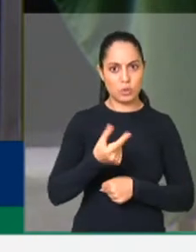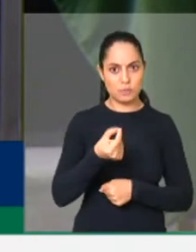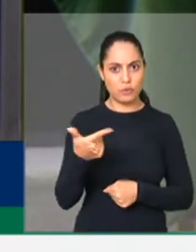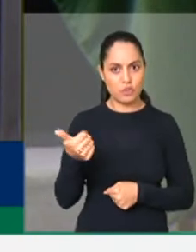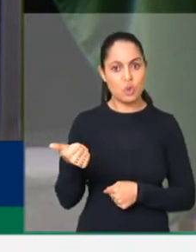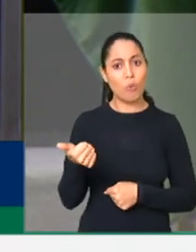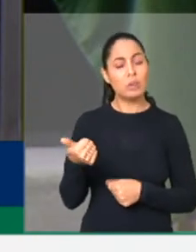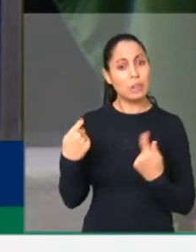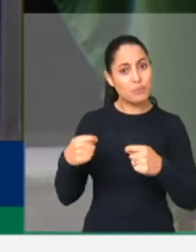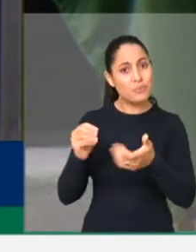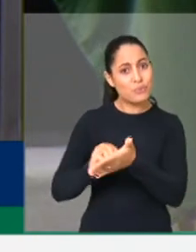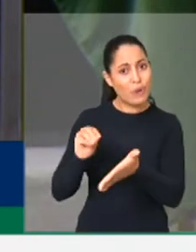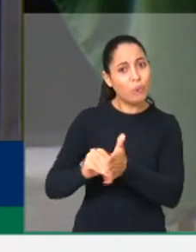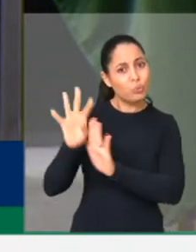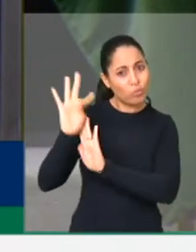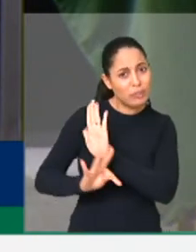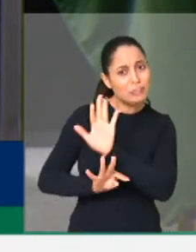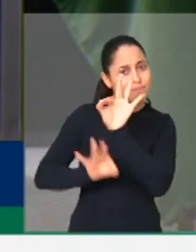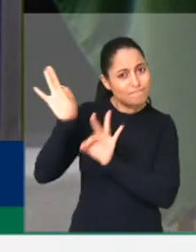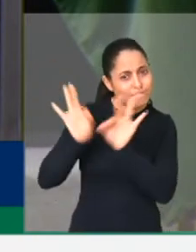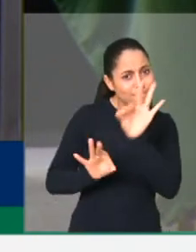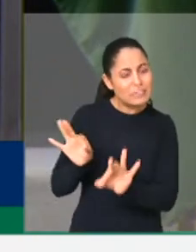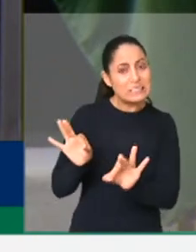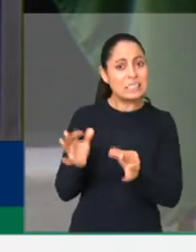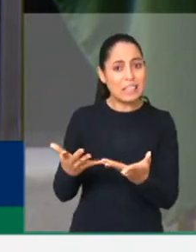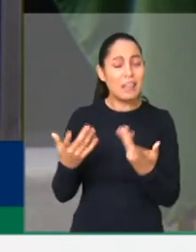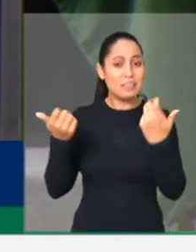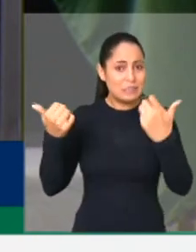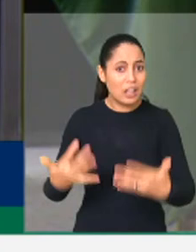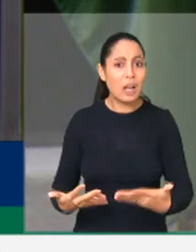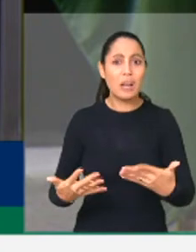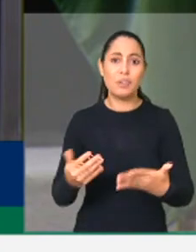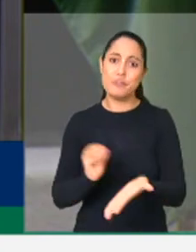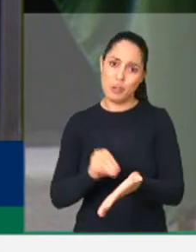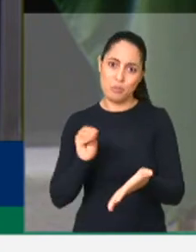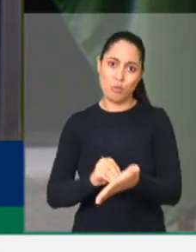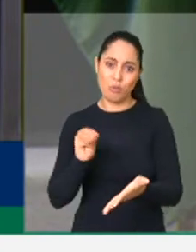DESPESA DA UNIÃO NÃO HAVENDO IMPLICAÇÃO FINANCEIRA OU ORÇAMENTÁRIA. DO MÉRITO.